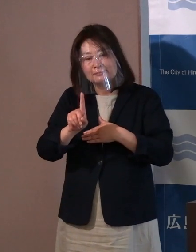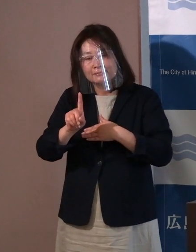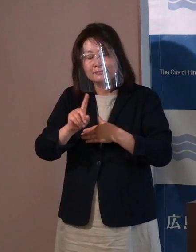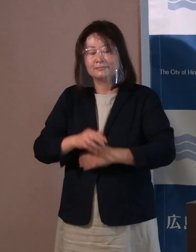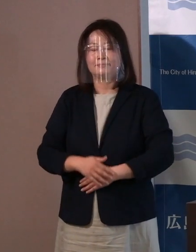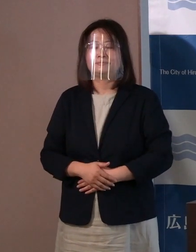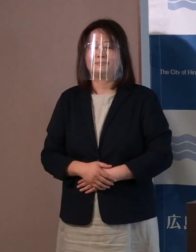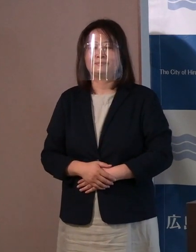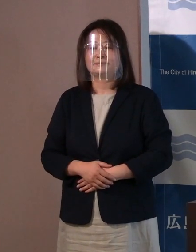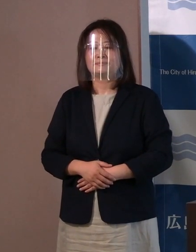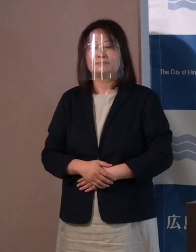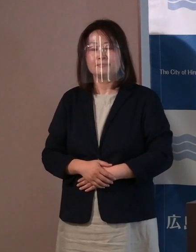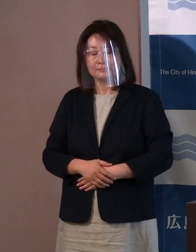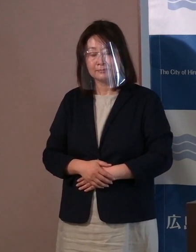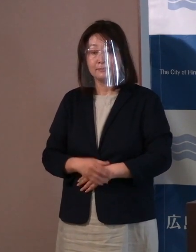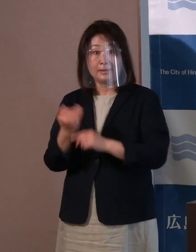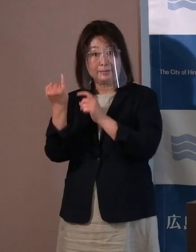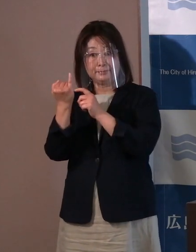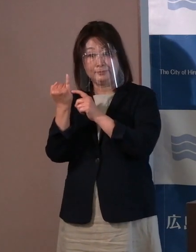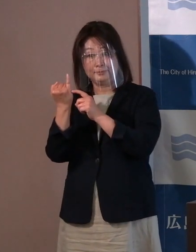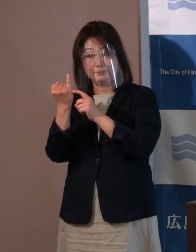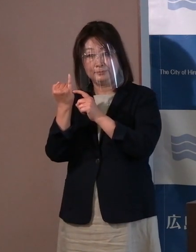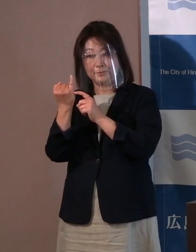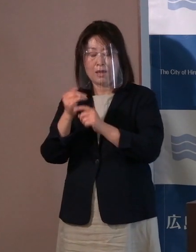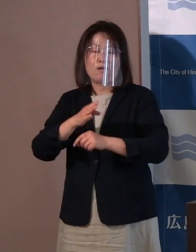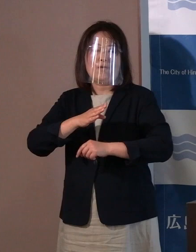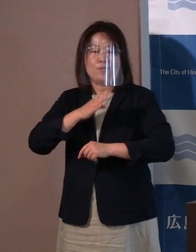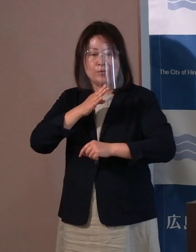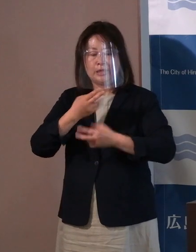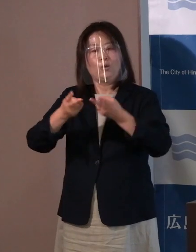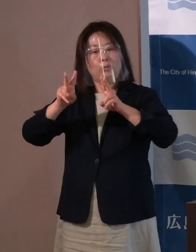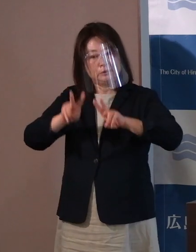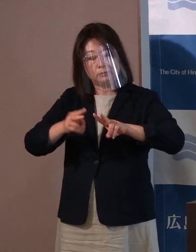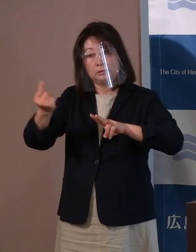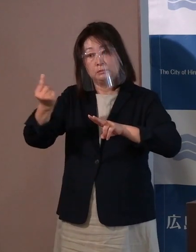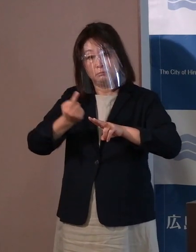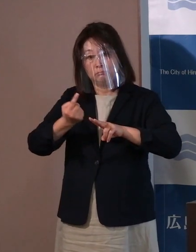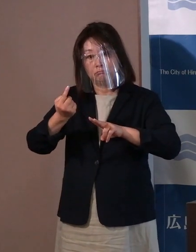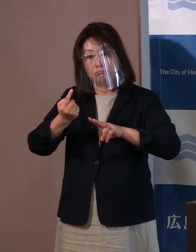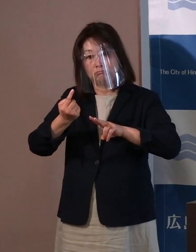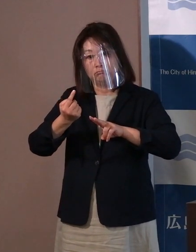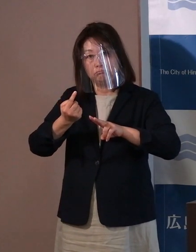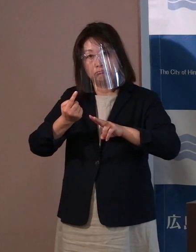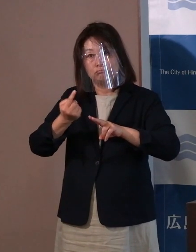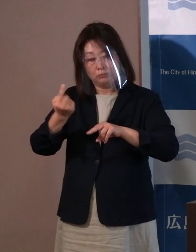ヘレン･ケラー､確か 日本､広島に来たと記憶しているんですが､